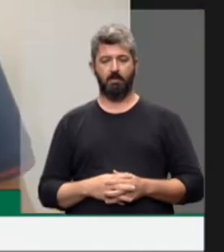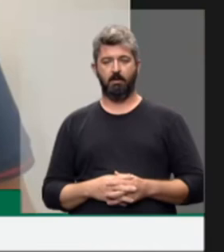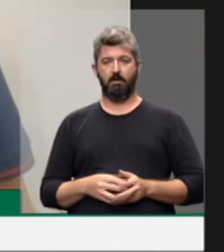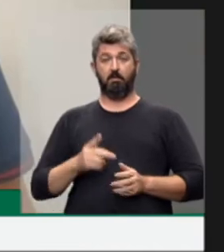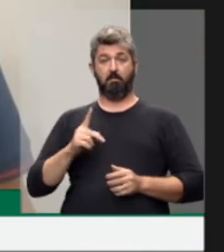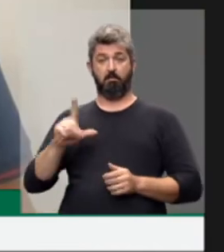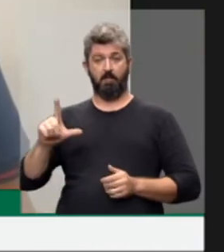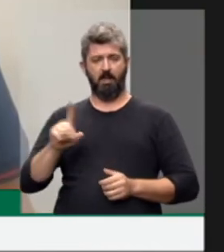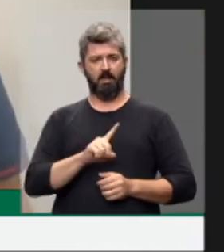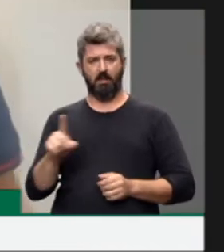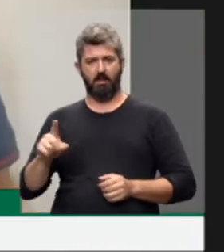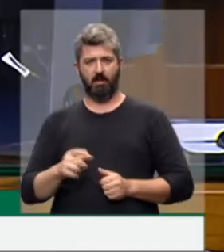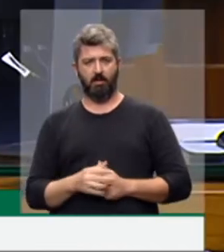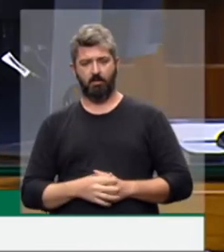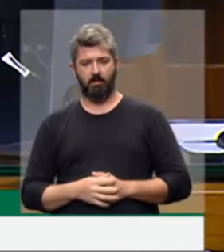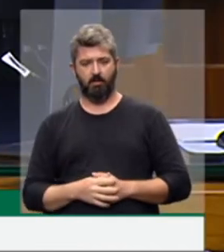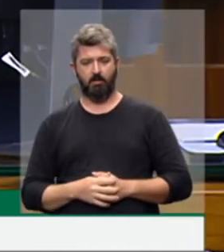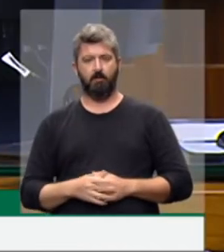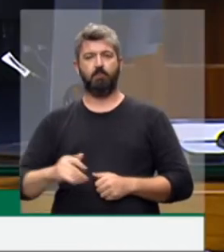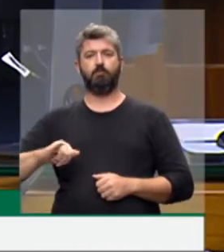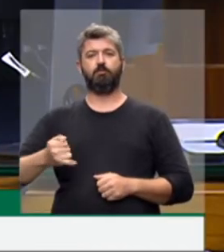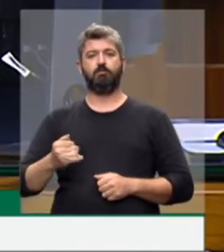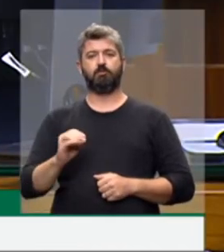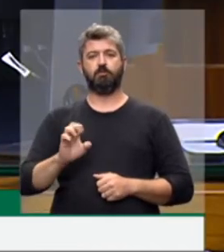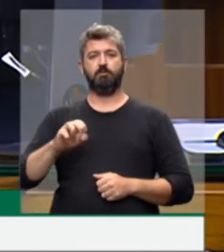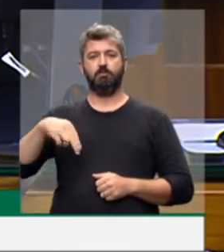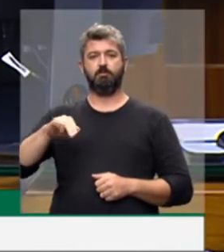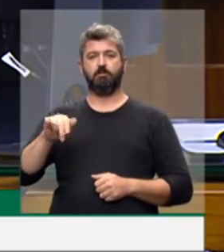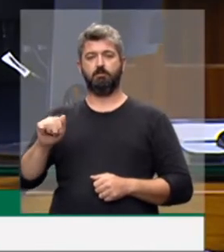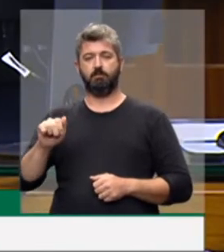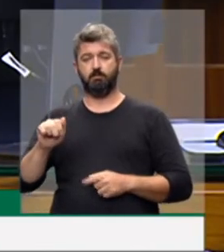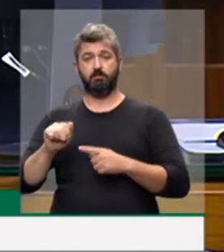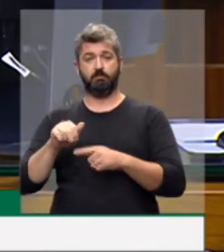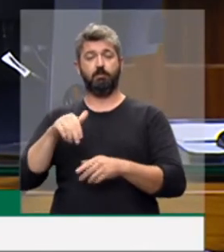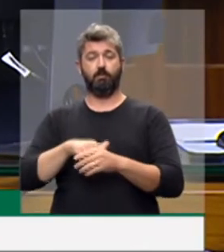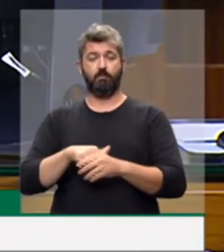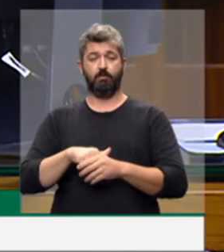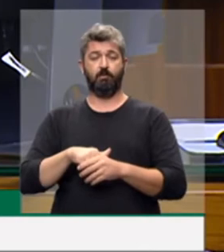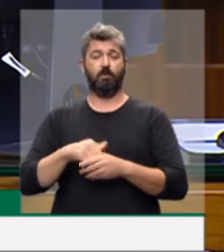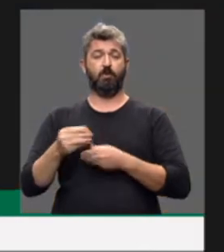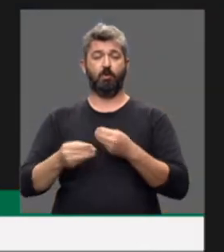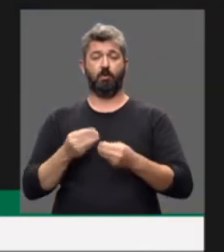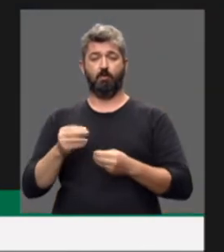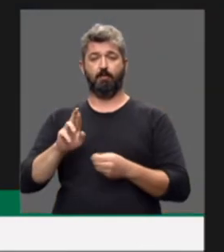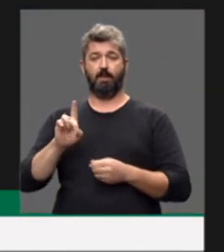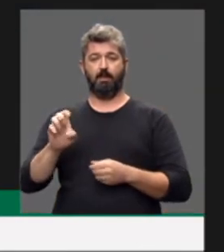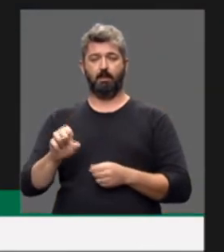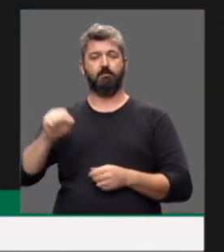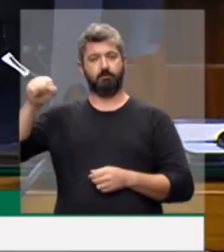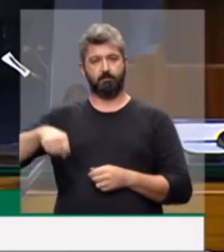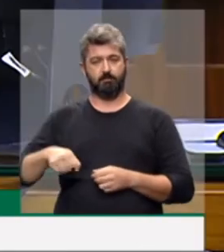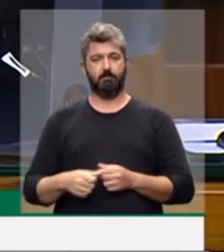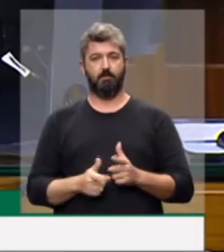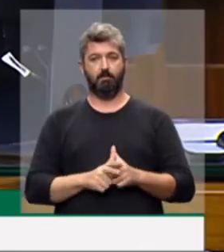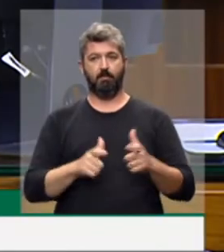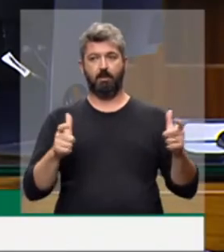PC DO B... -- VOTO SIM PRESIDENTE EVAIR. -- O PL NÃO SENHOR PRESIDENTE. -- REDE, JOENIA? PARÁ